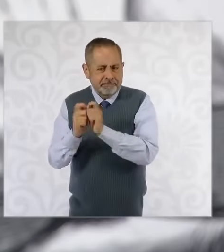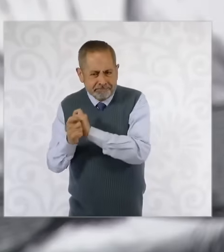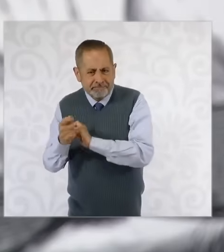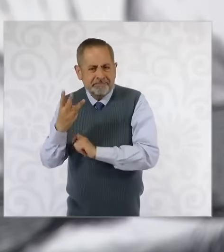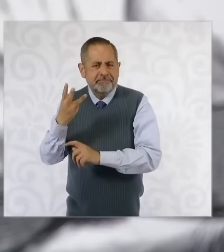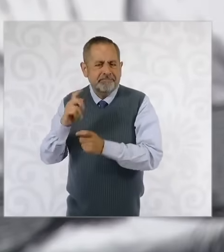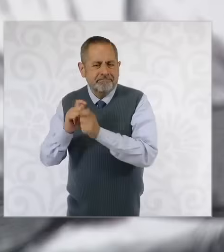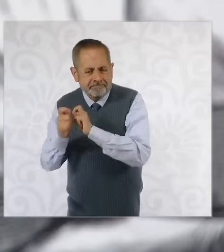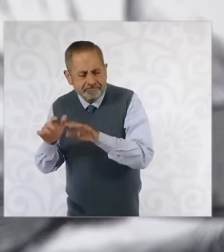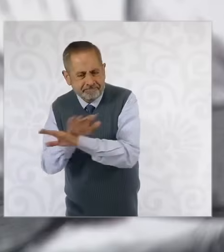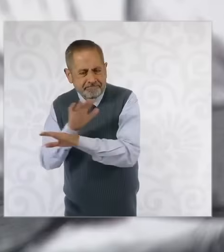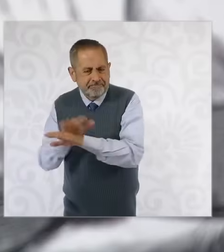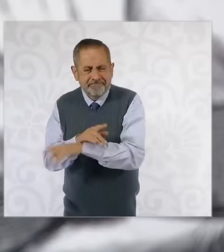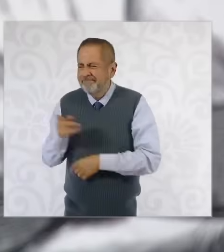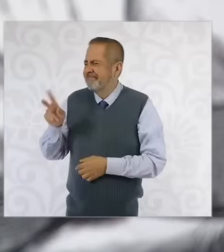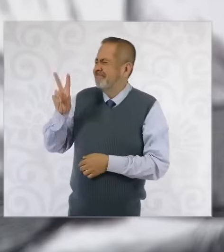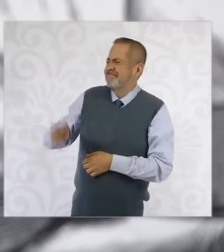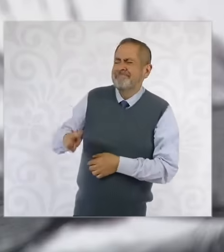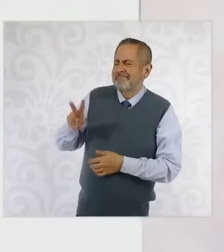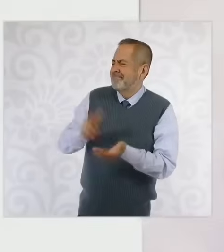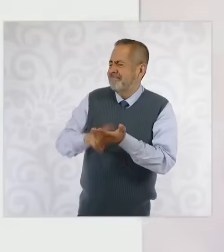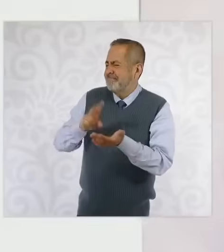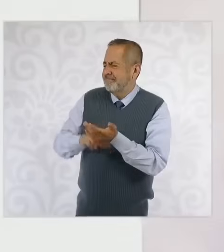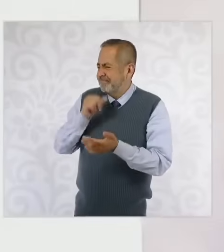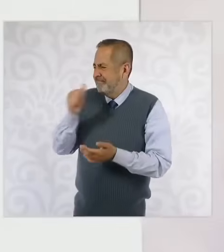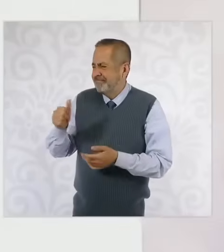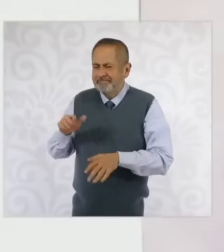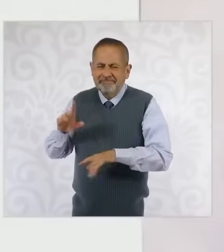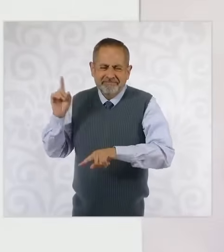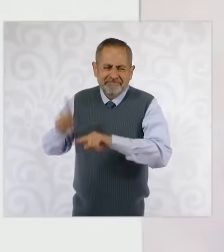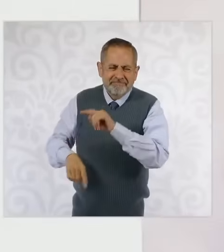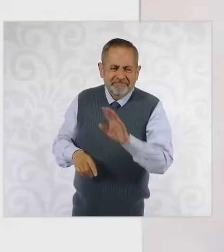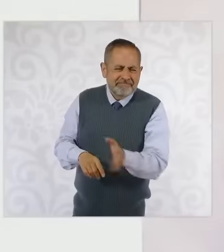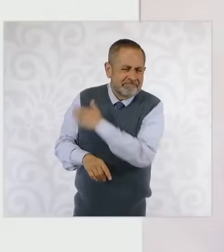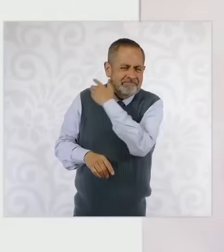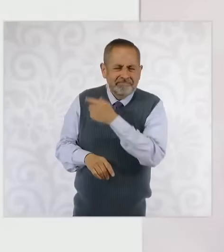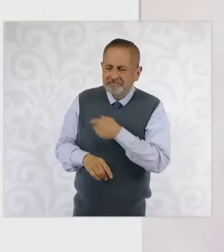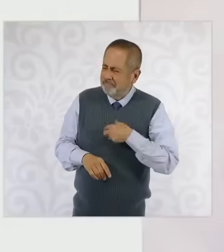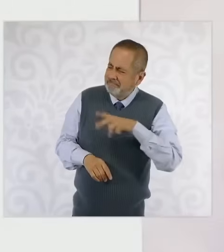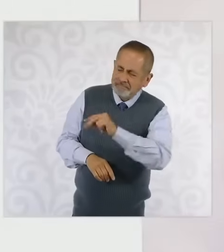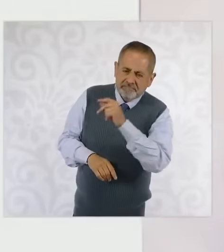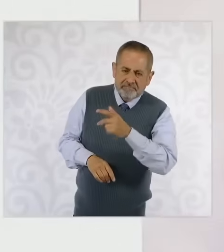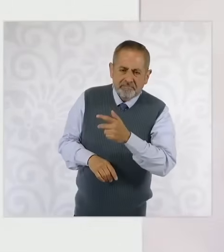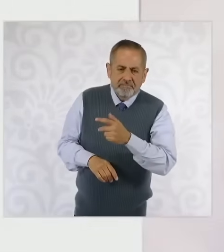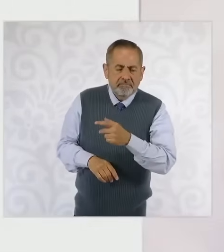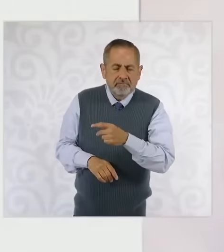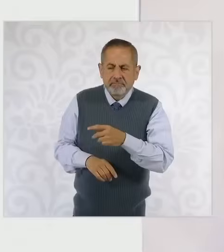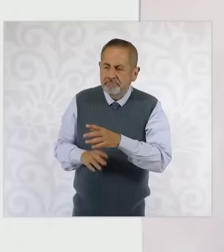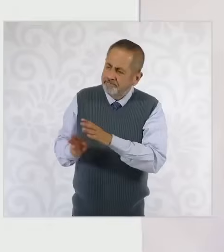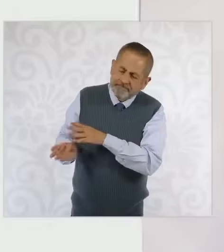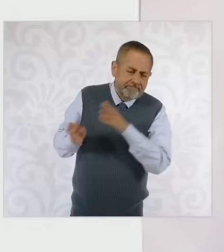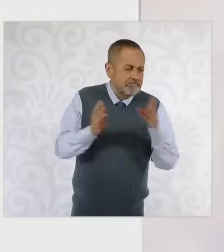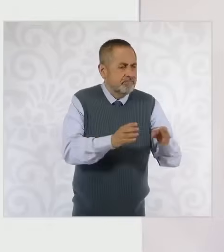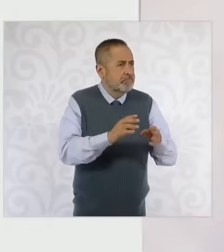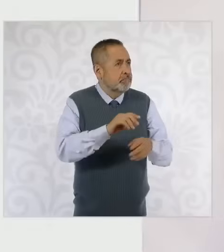había que rescatar O visualizar sino los valores estaban fuera de México